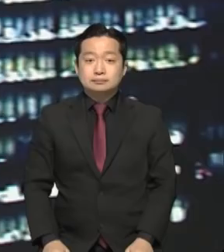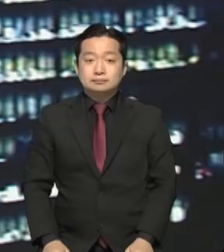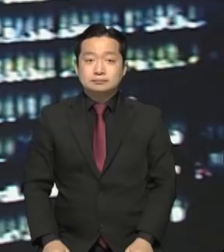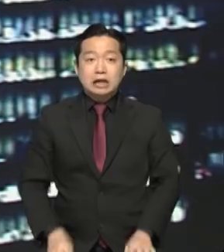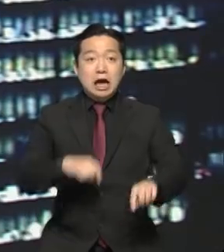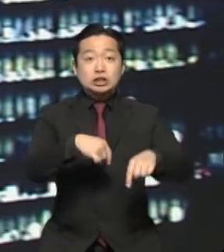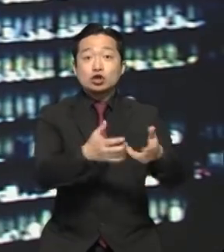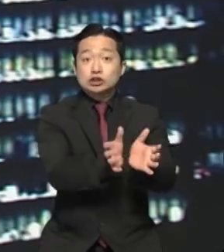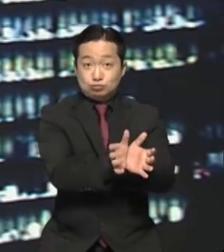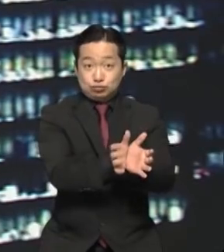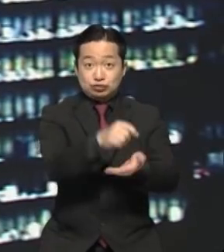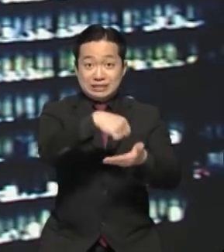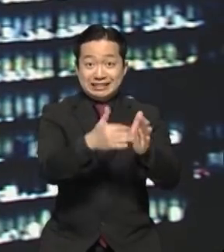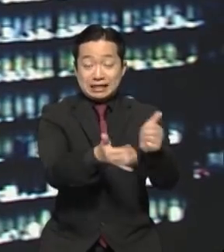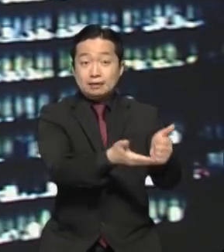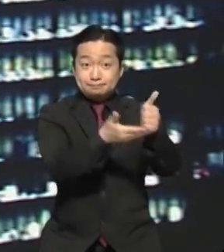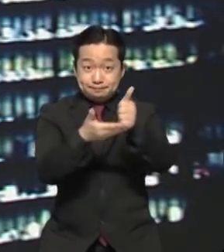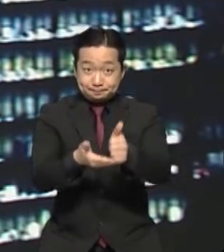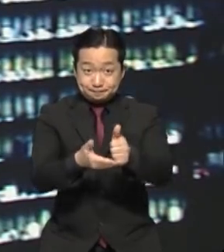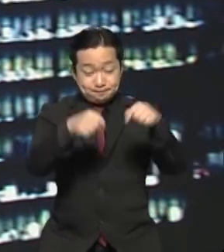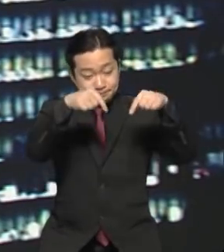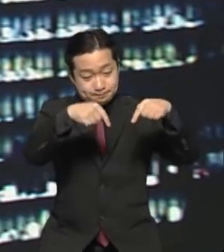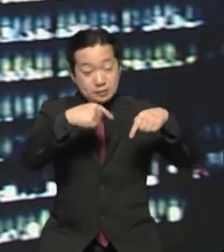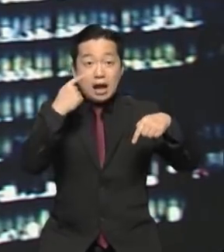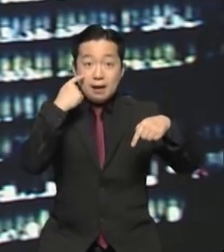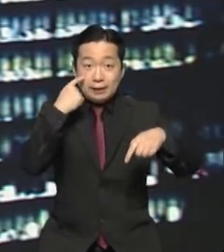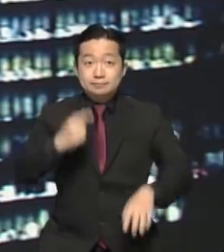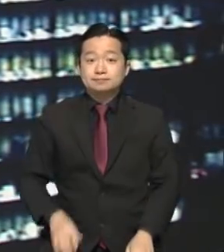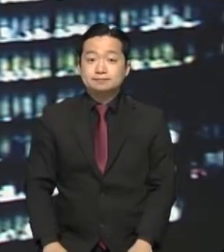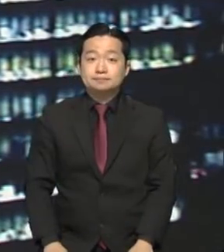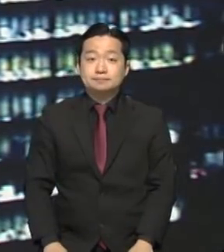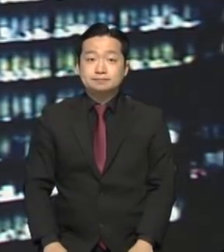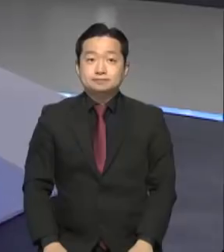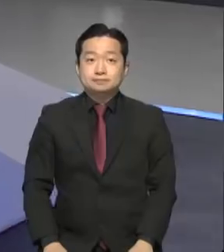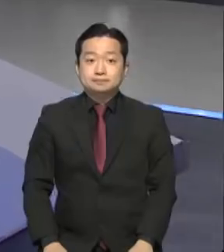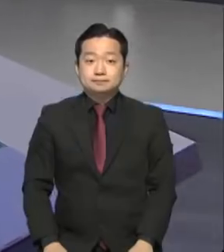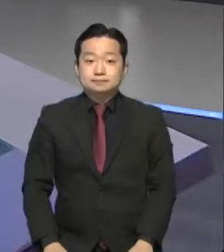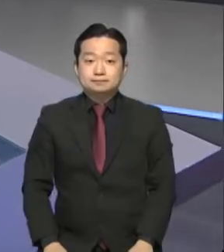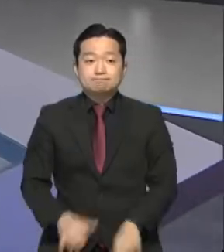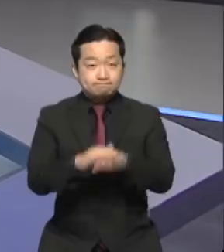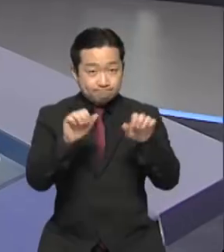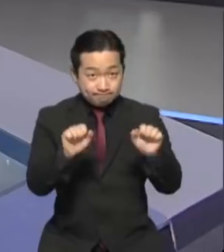(앵커) 정치부 이현영 기자와 자세한 얘기 나눠보겠습니다. 이 기자, 오늘 말 그대로